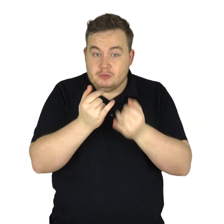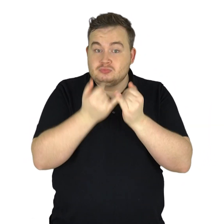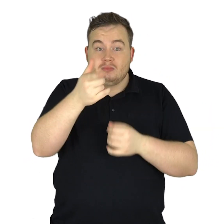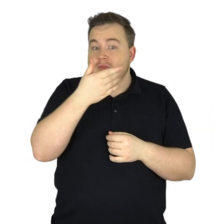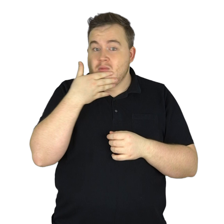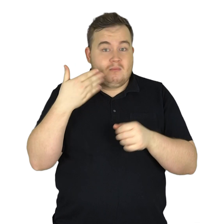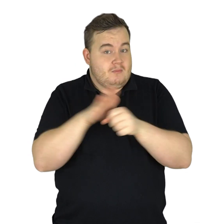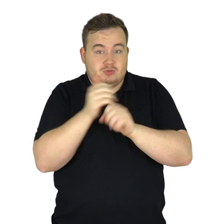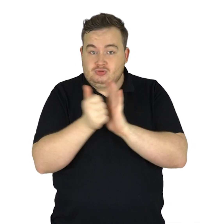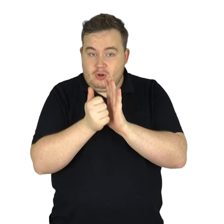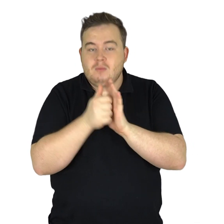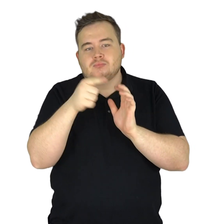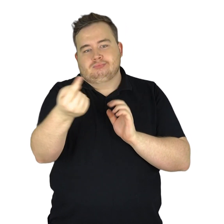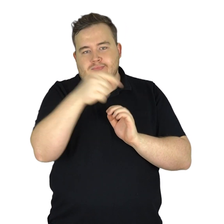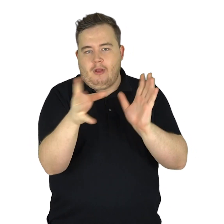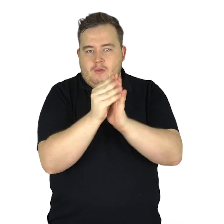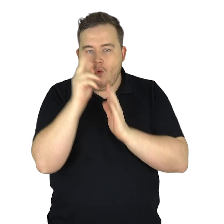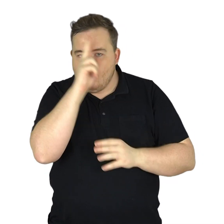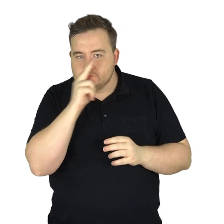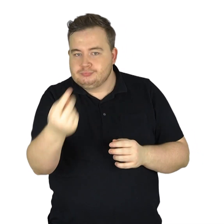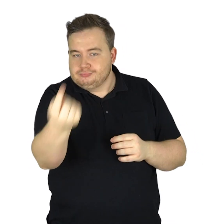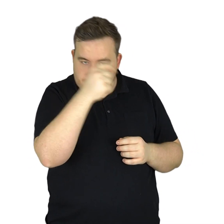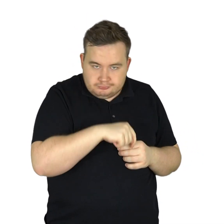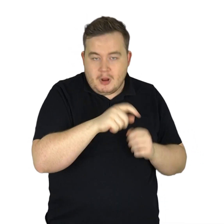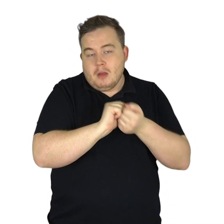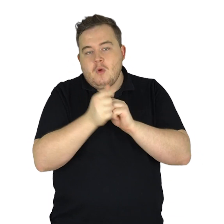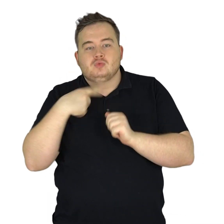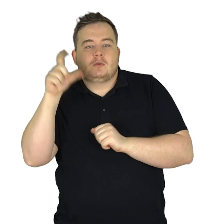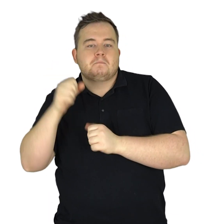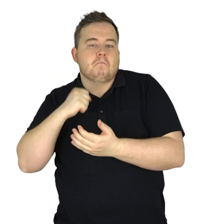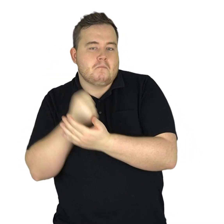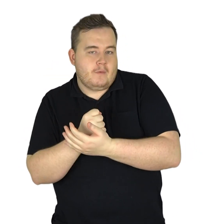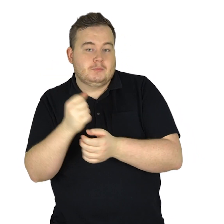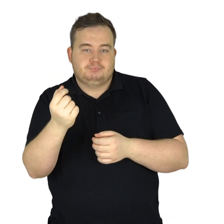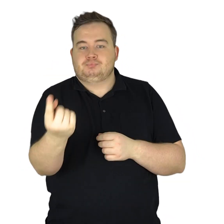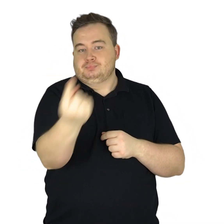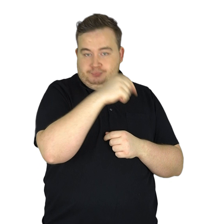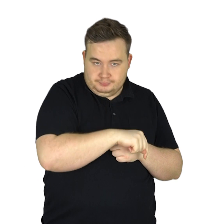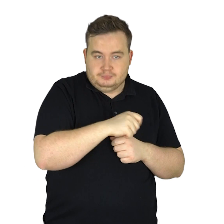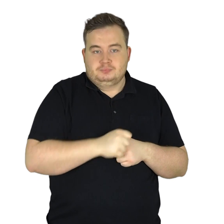Jeśli nie ukończyłeś 16 r.ż. przyjdź z rodzicem lub opiekunem prawnym.